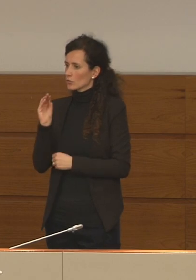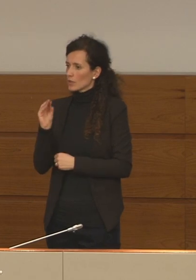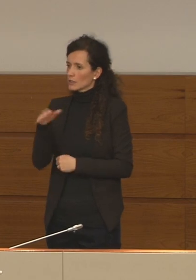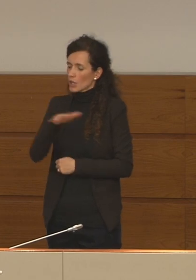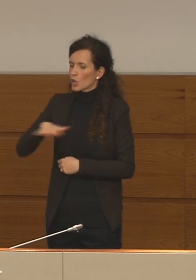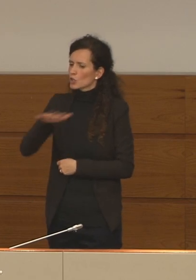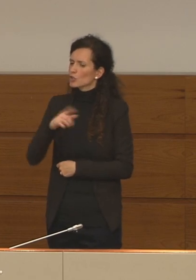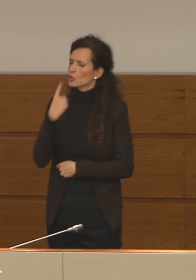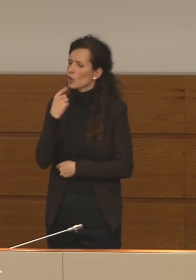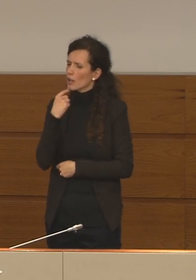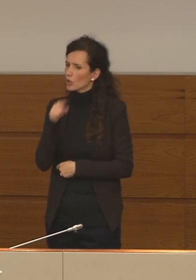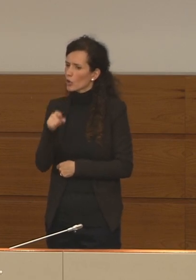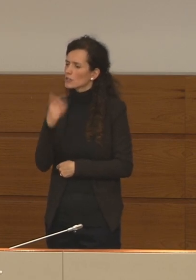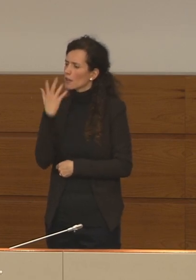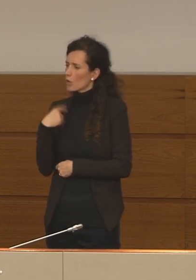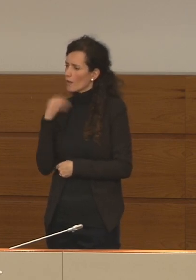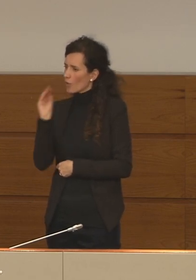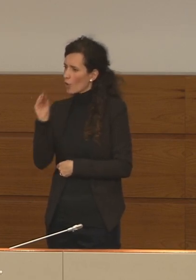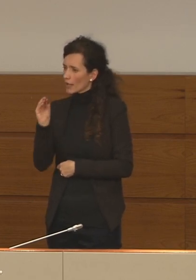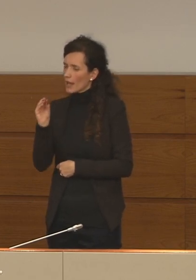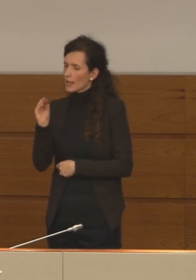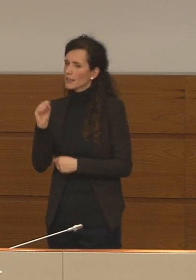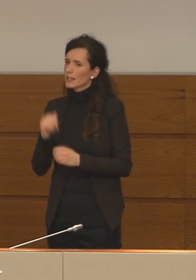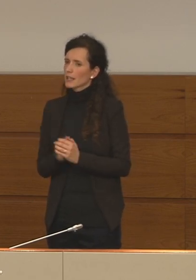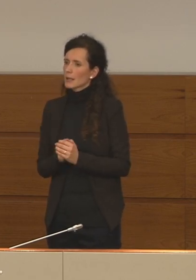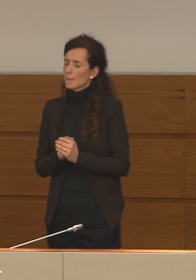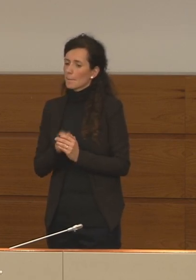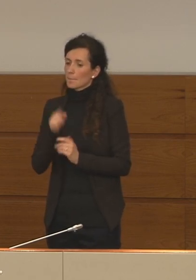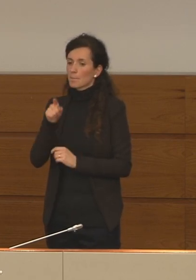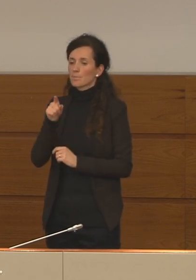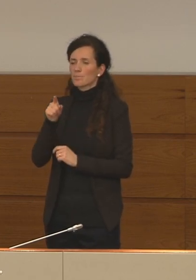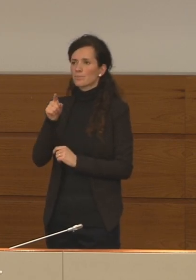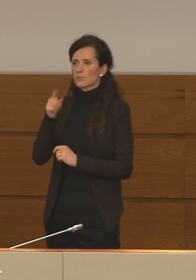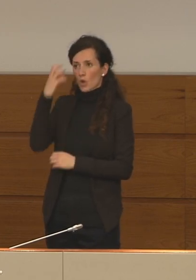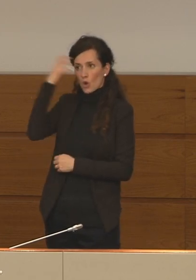le volevo chiedere se come indicazione al governo verrà data quella